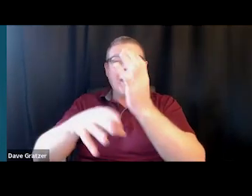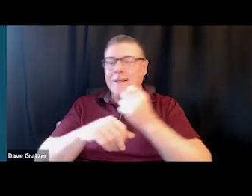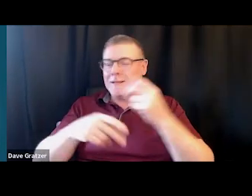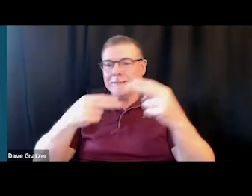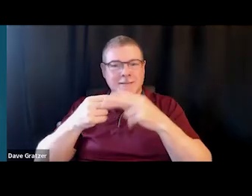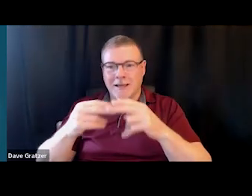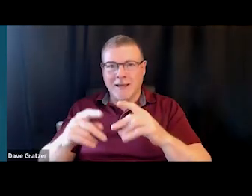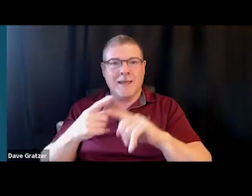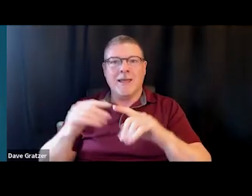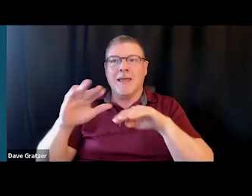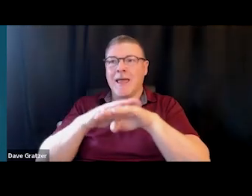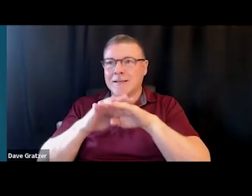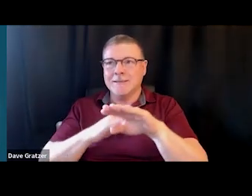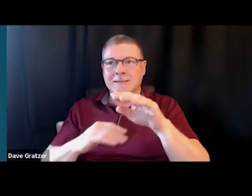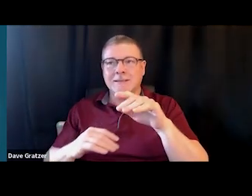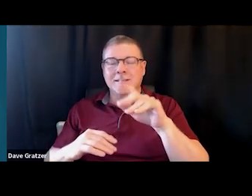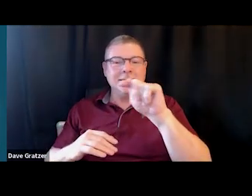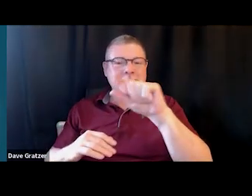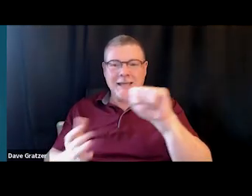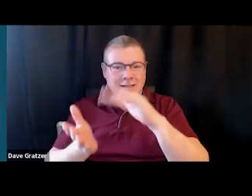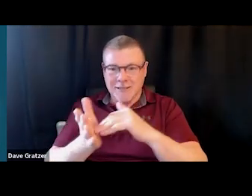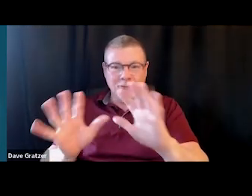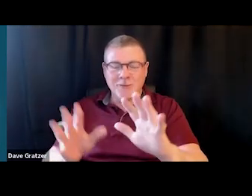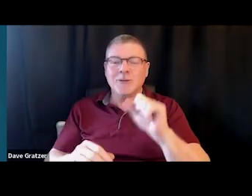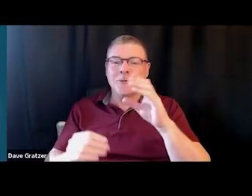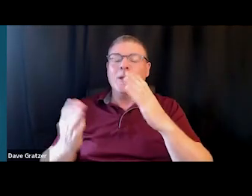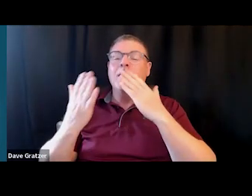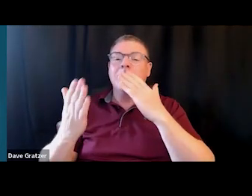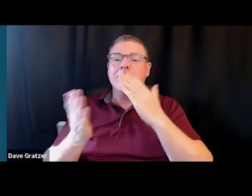"¿Cómo puedo acceder a los centros de asistencia técnica?" Así que, gracias nuevamente por responder